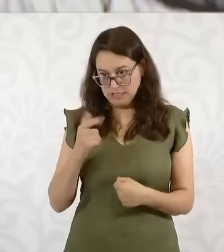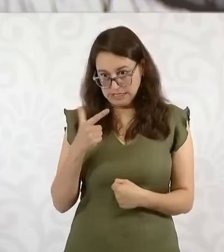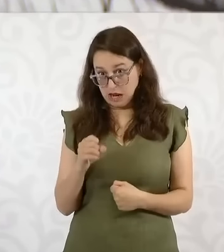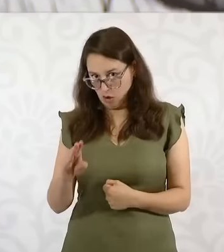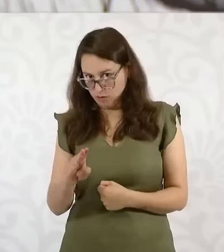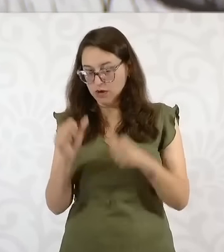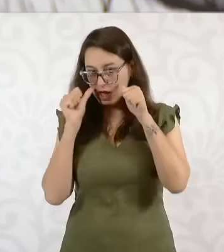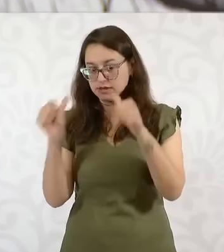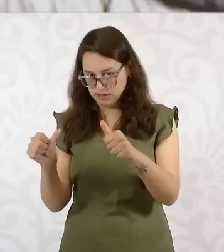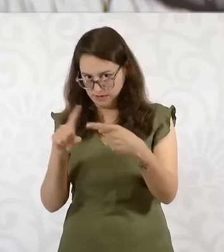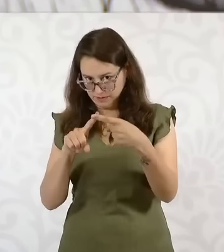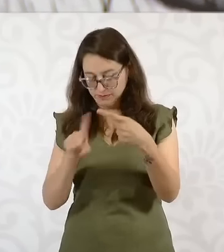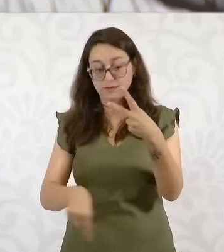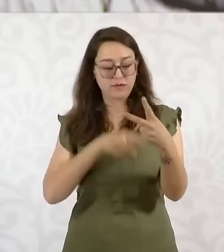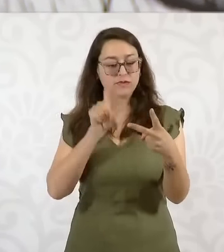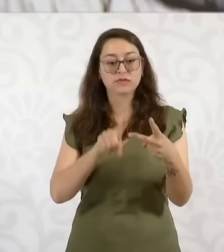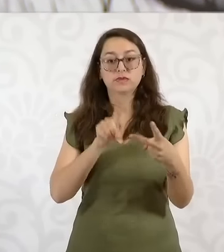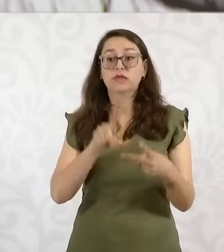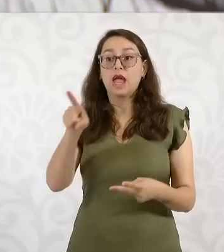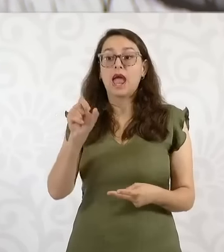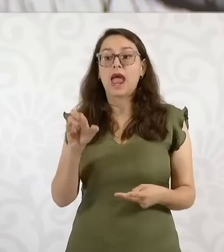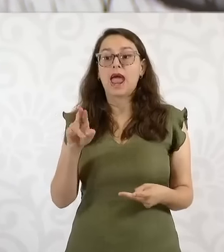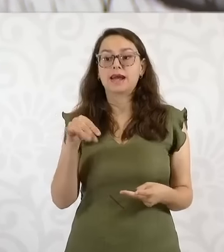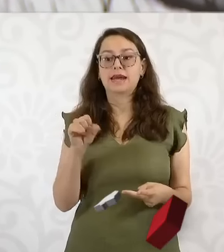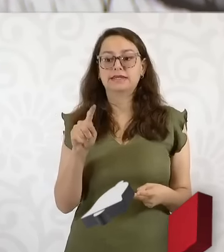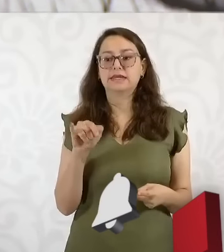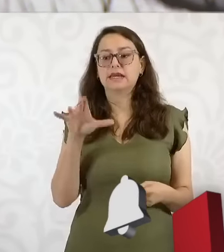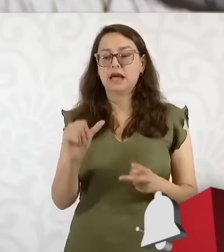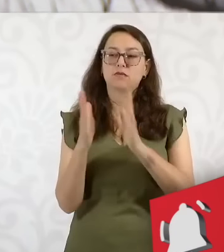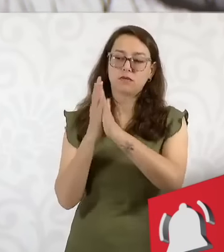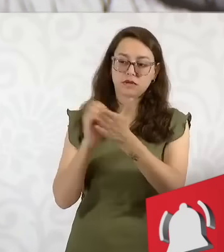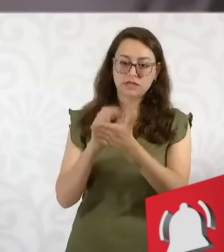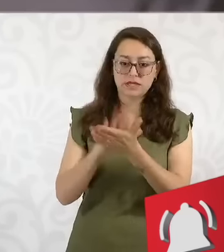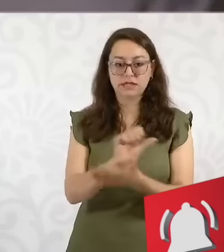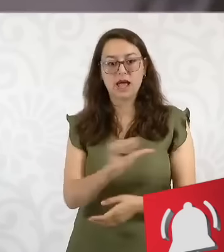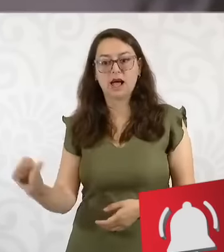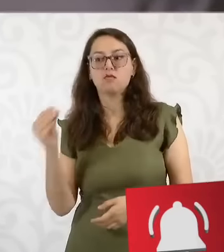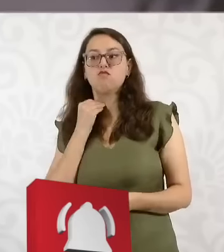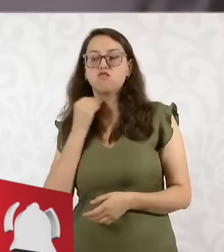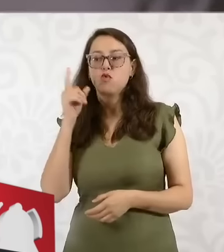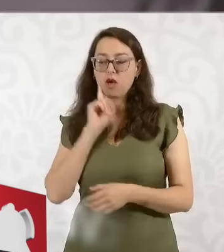con Ernestina Godoy para que pueda recibir a las abogadas. Y lo tercero, un llamado desde aquí al